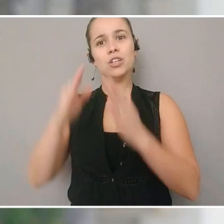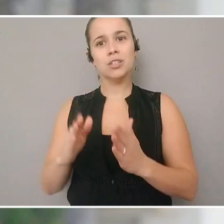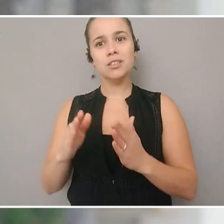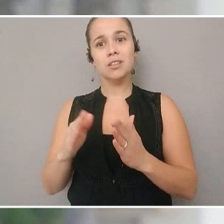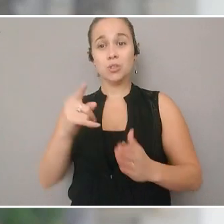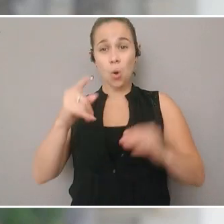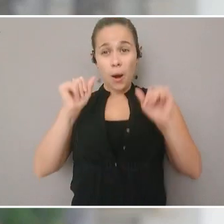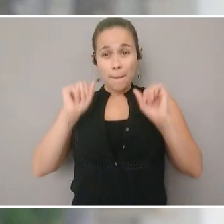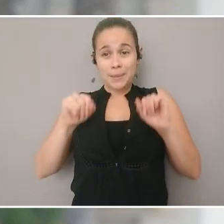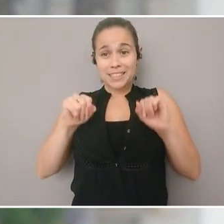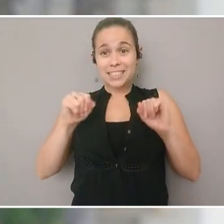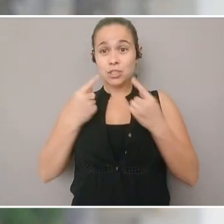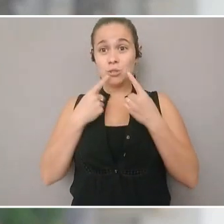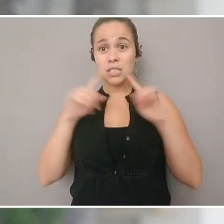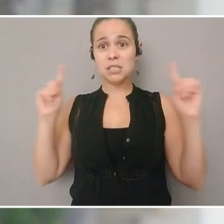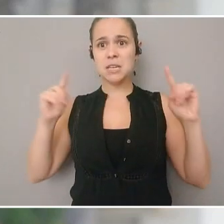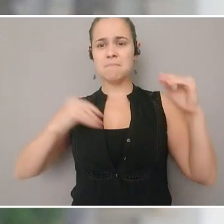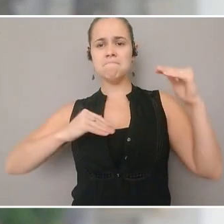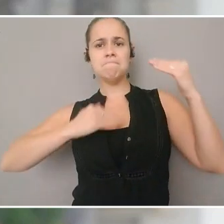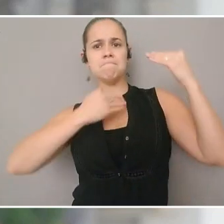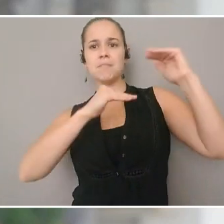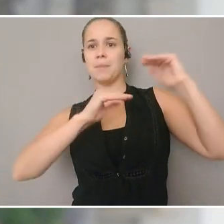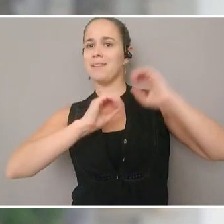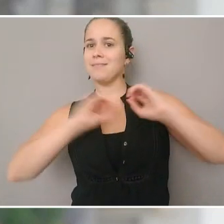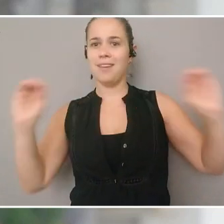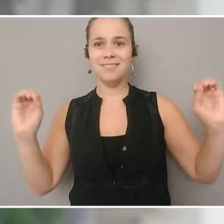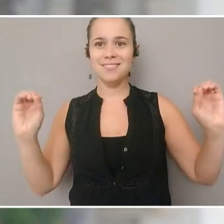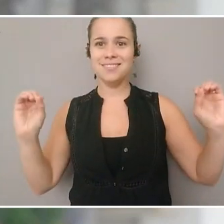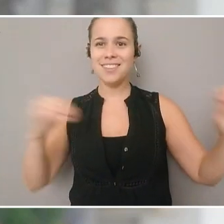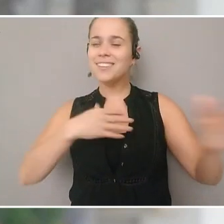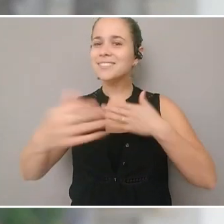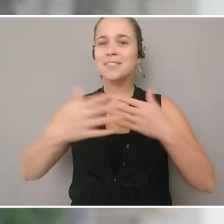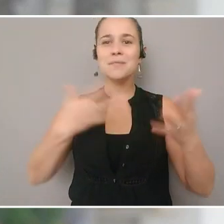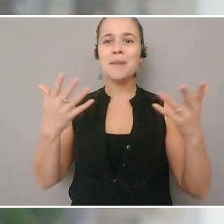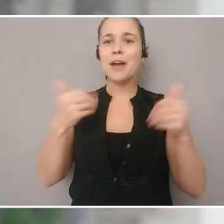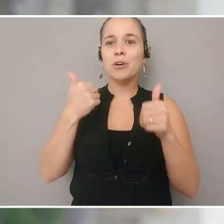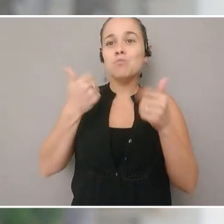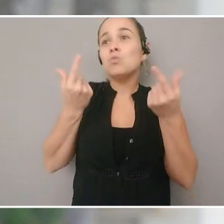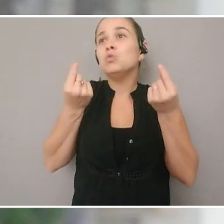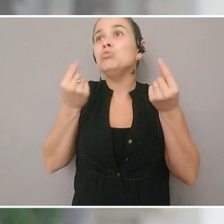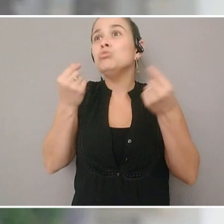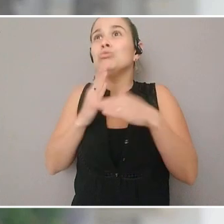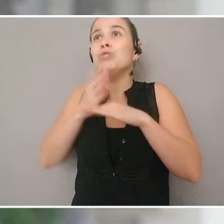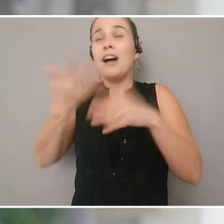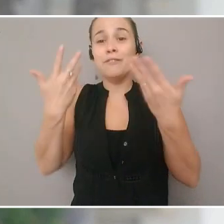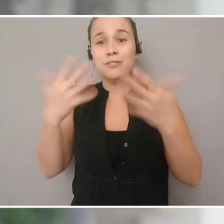tener éxito no tiene límites pase lo que pase